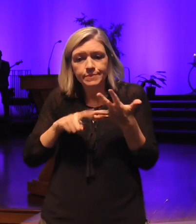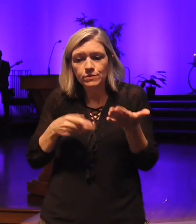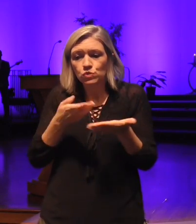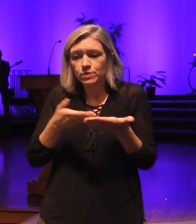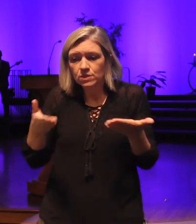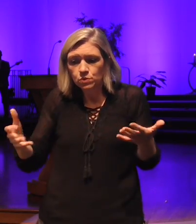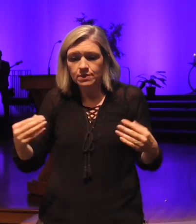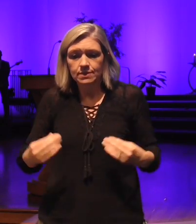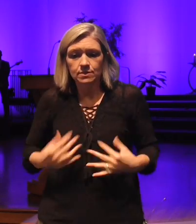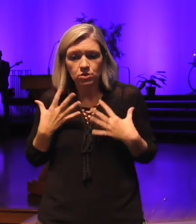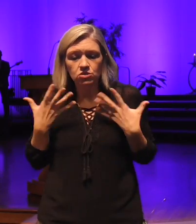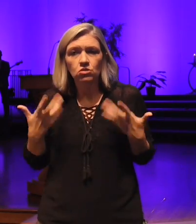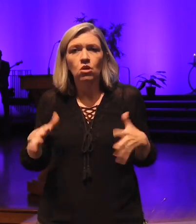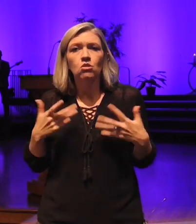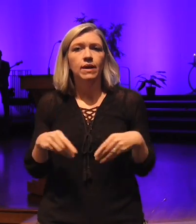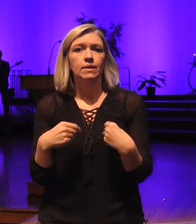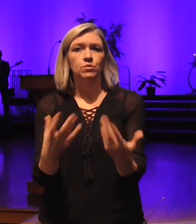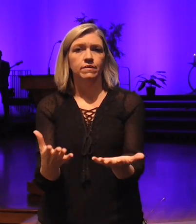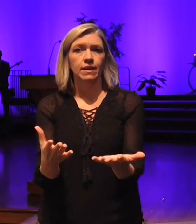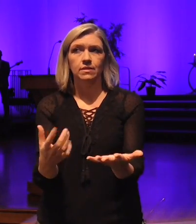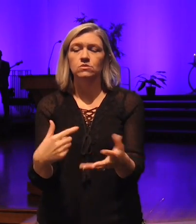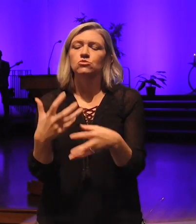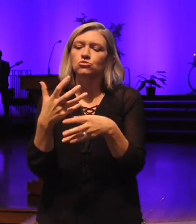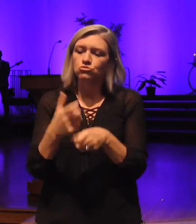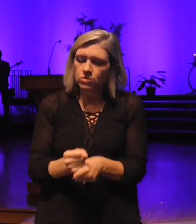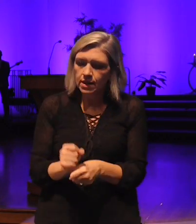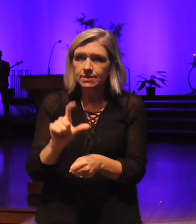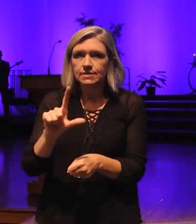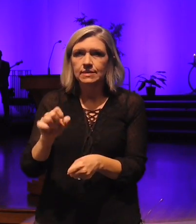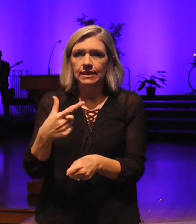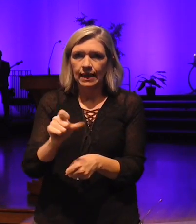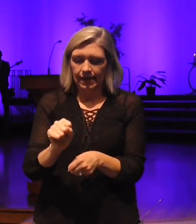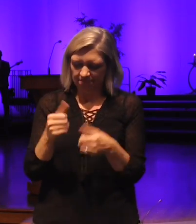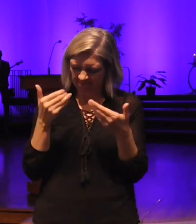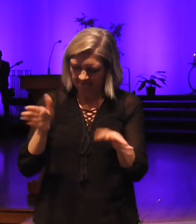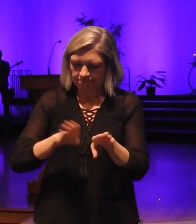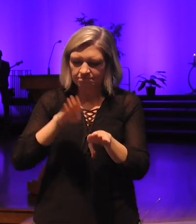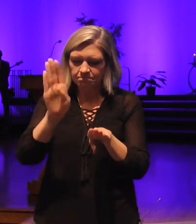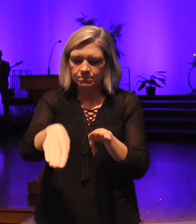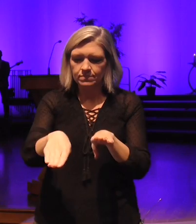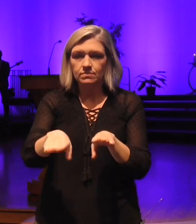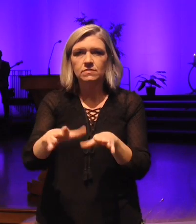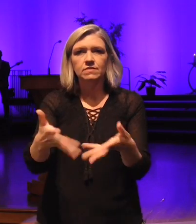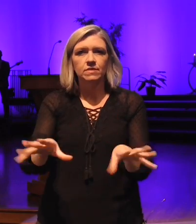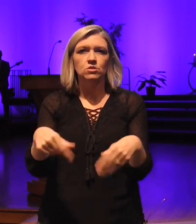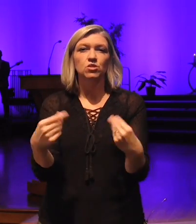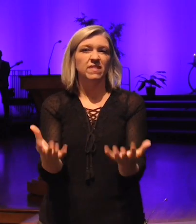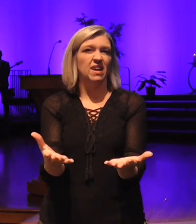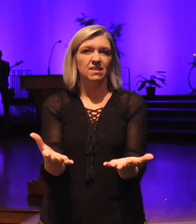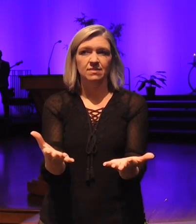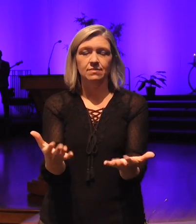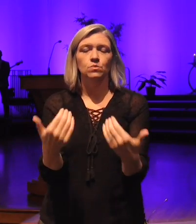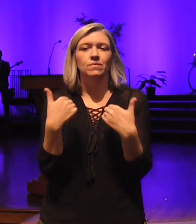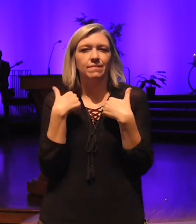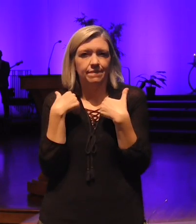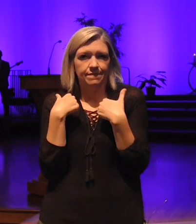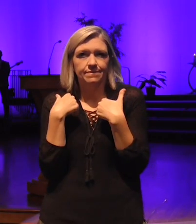ya está proporcionada y a medida que confiamos en nuestras piernas y damos un paso adelante, se proporciona y avanzamos de una